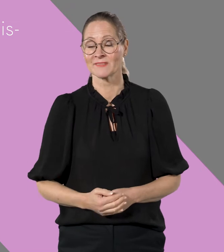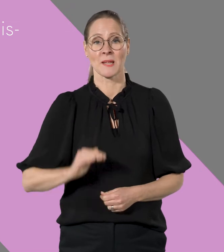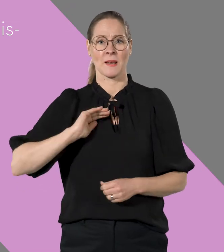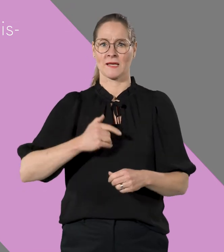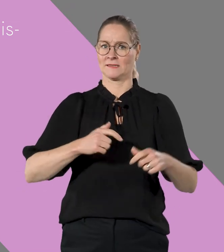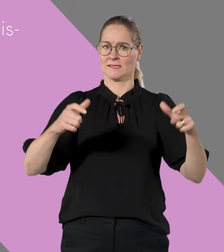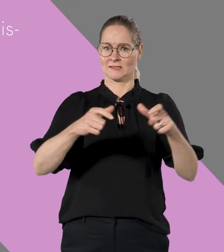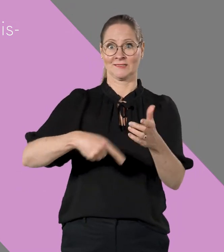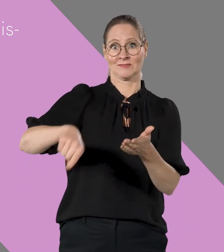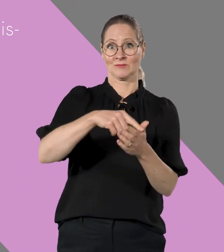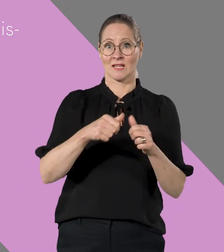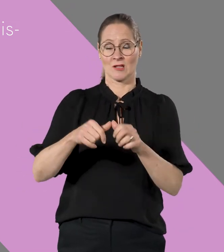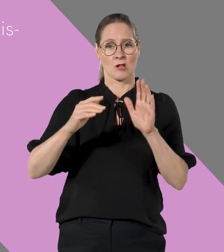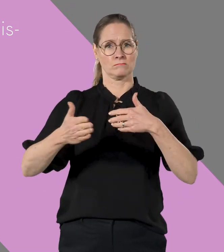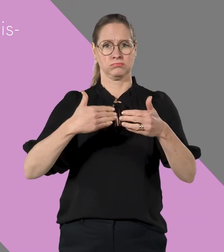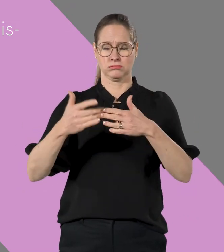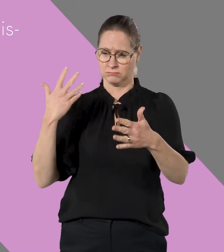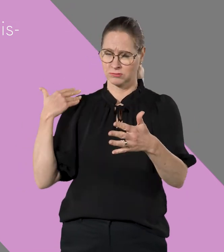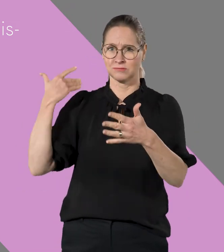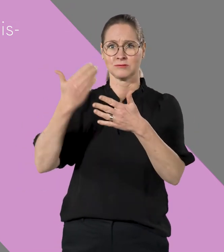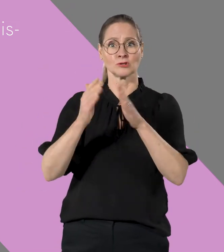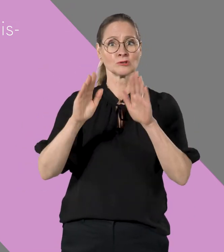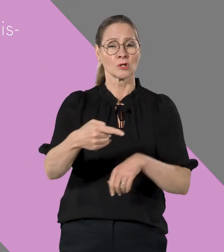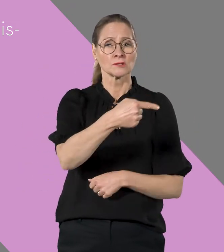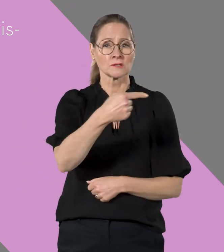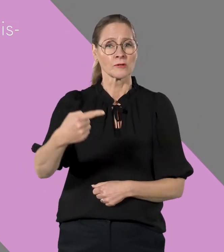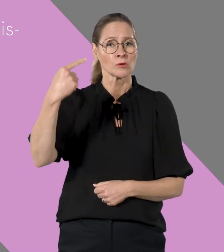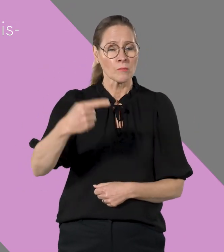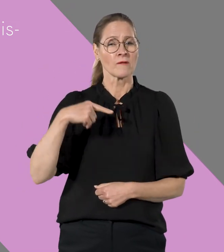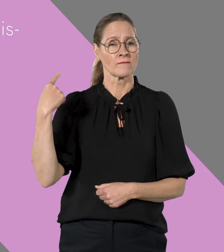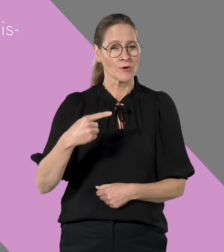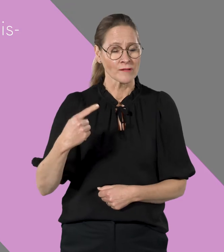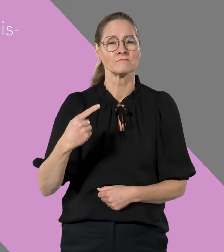Naisjärjestöjen Keskusliitto on toiminut jo 110 vuoden ajan -